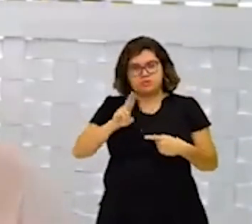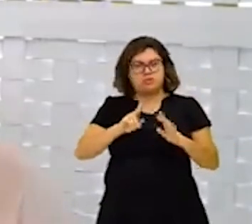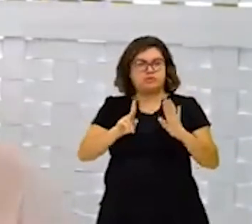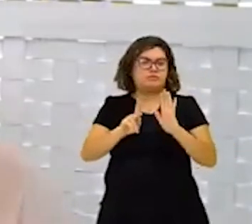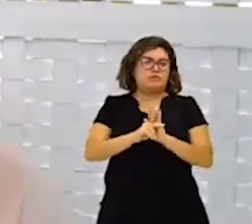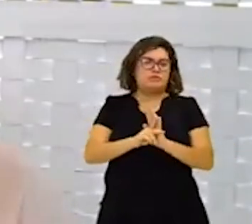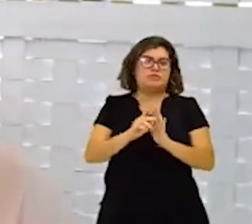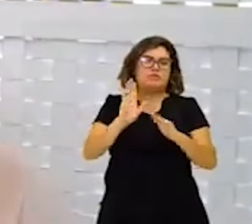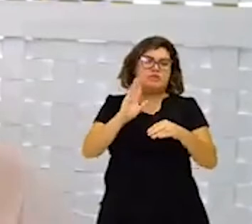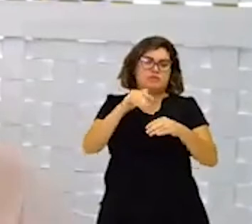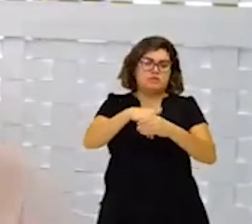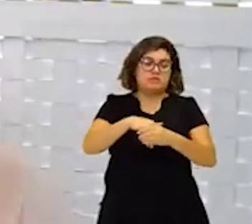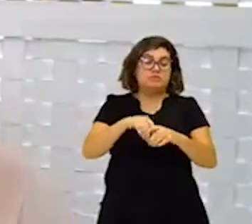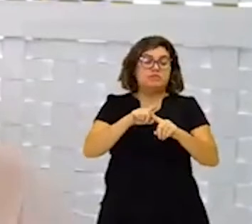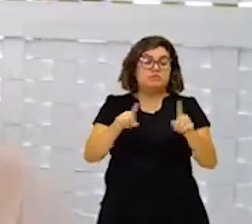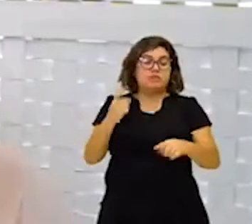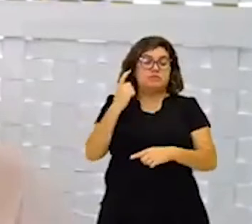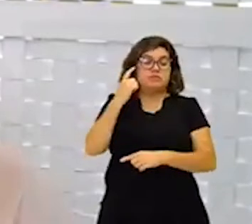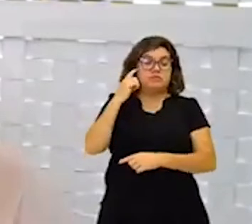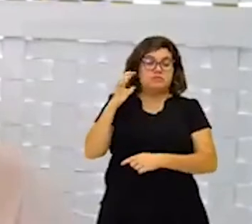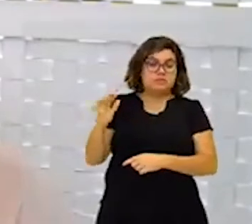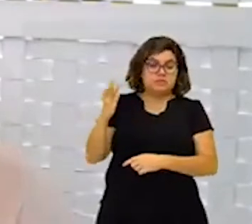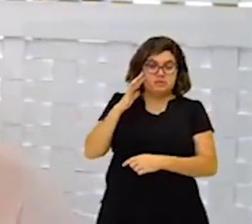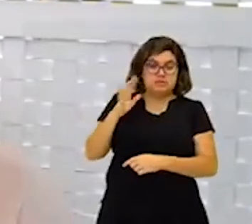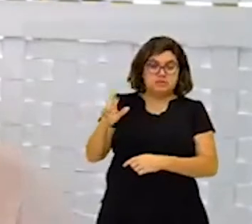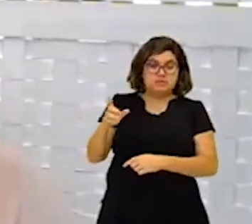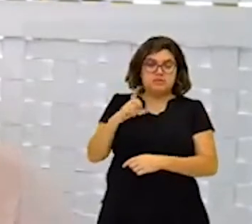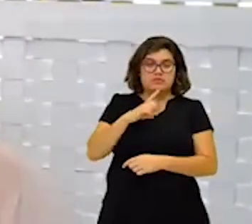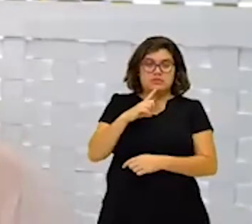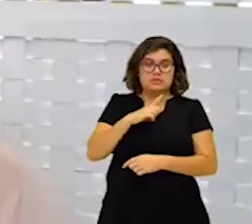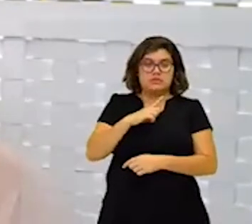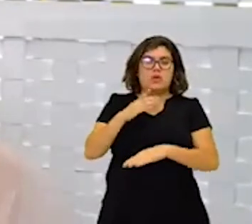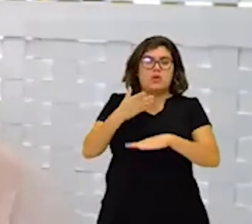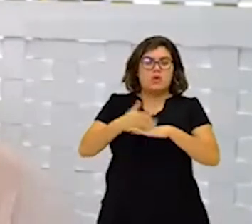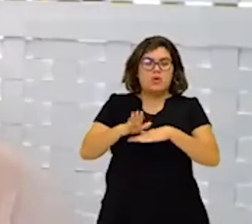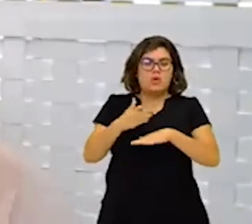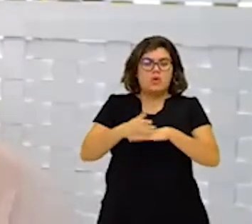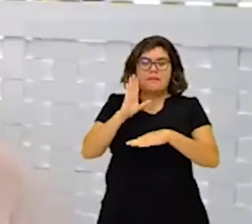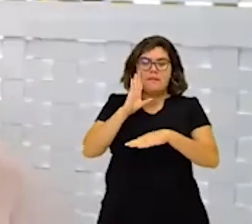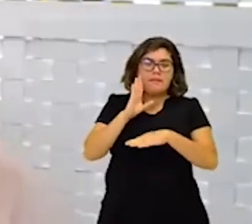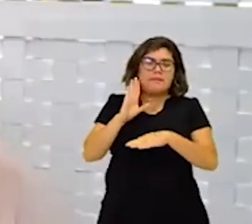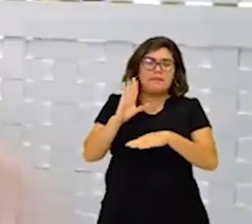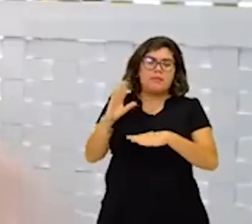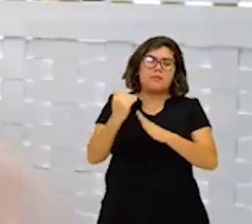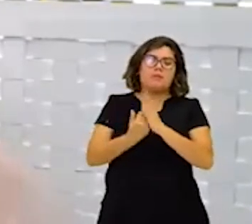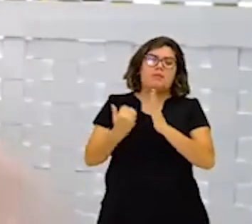ajuda a cruz ele coletivas como um exercício e uma real de superação dessa lógica individualizante